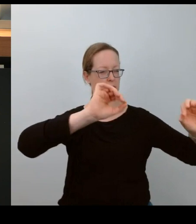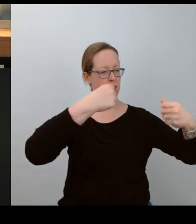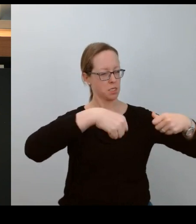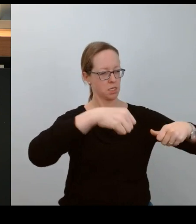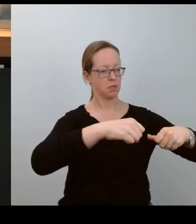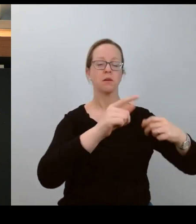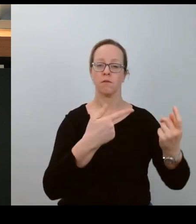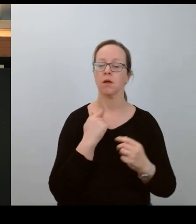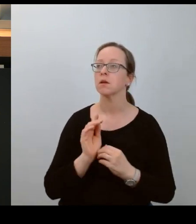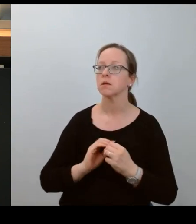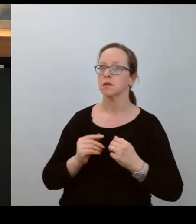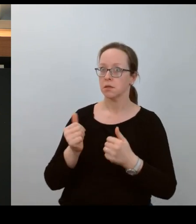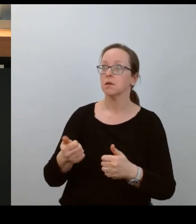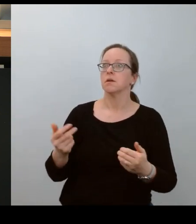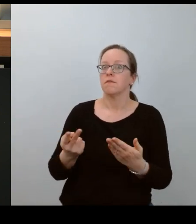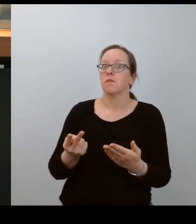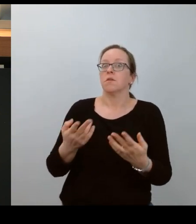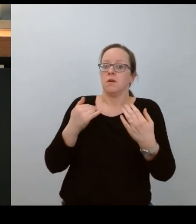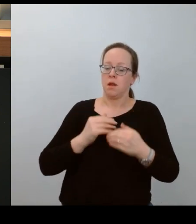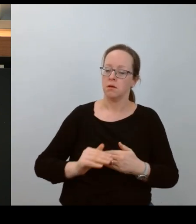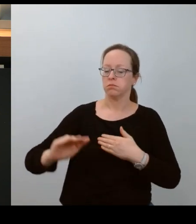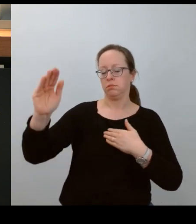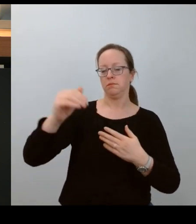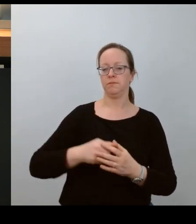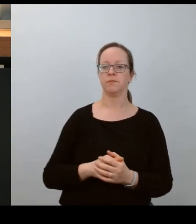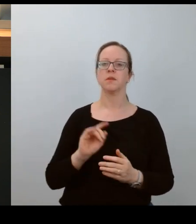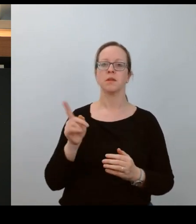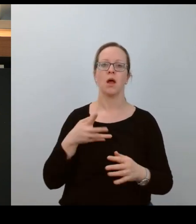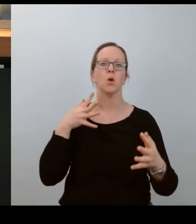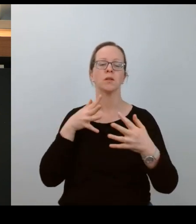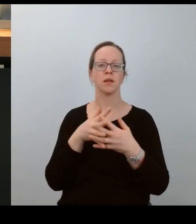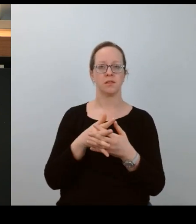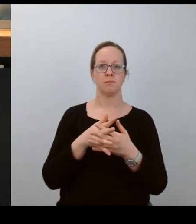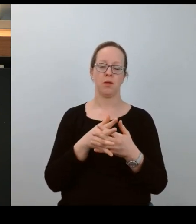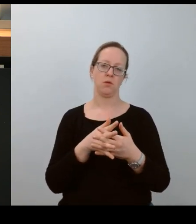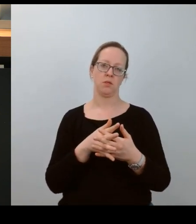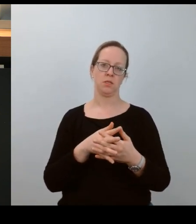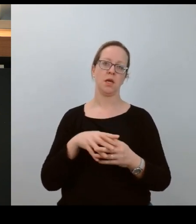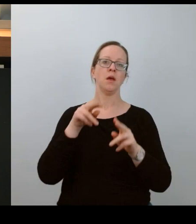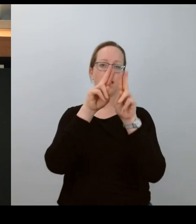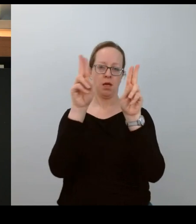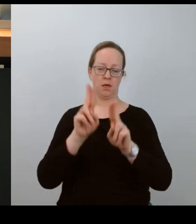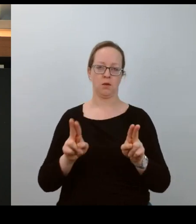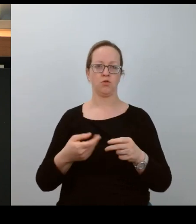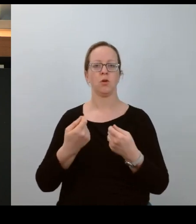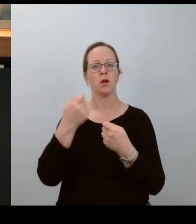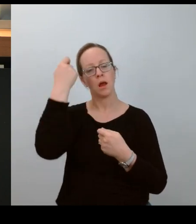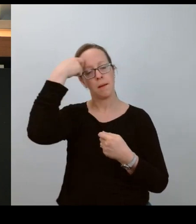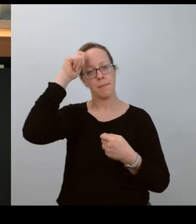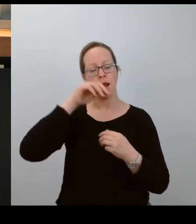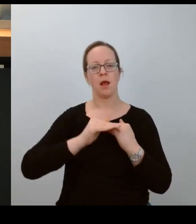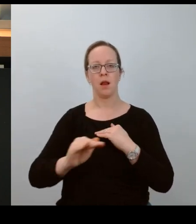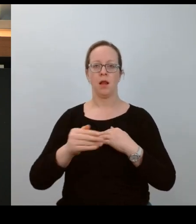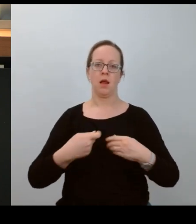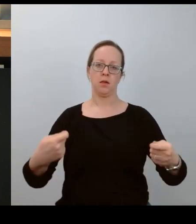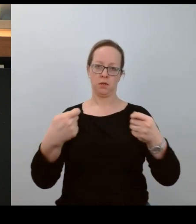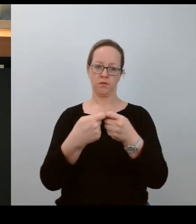Sachverständige und hilfreiche Kommunikation aufgef. Zum Schluss: Ich freue mich schon auf die weiteren Digitalisierung und Datenschutzthemen,